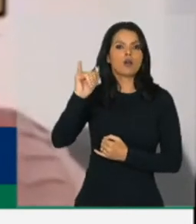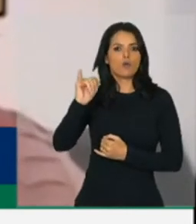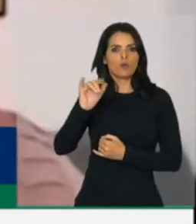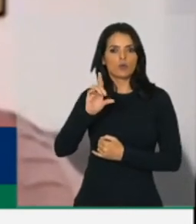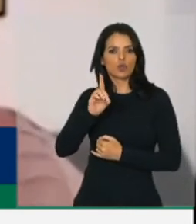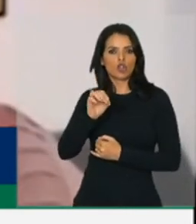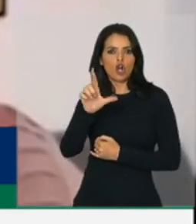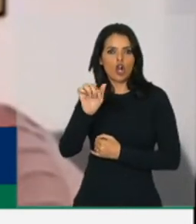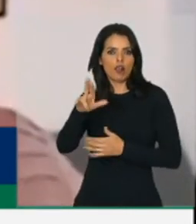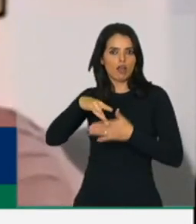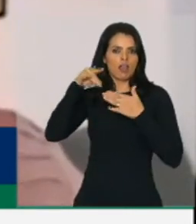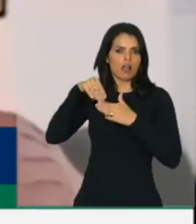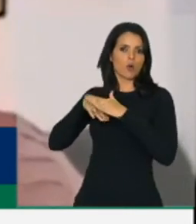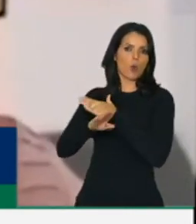VEJA, SENHOR PRESIDENTE, A CONSTITUIÇÃO BRASILEIRA JÁ